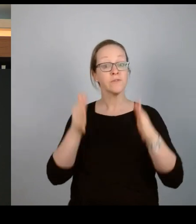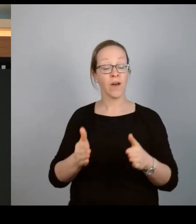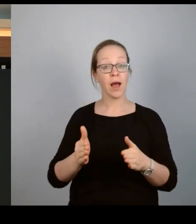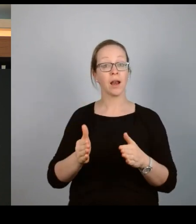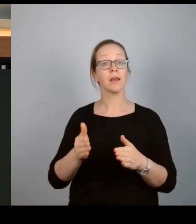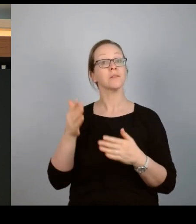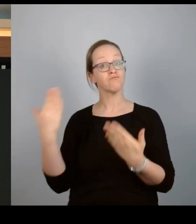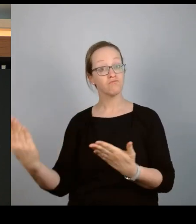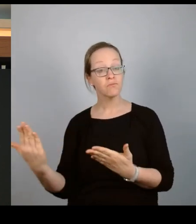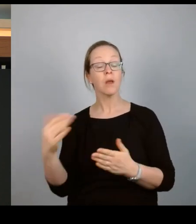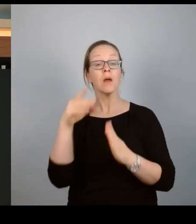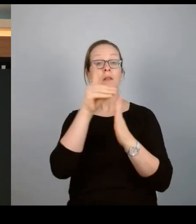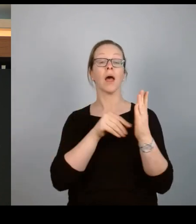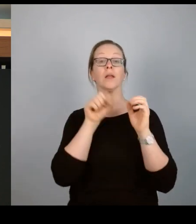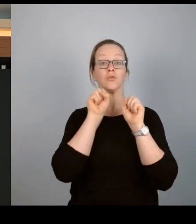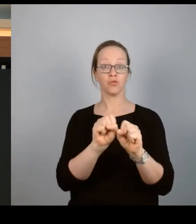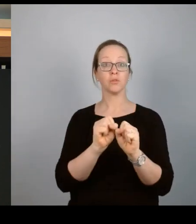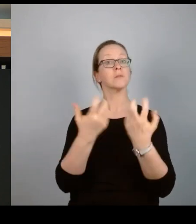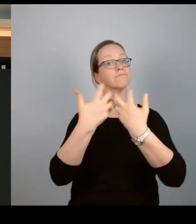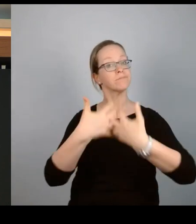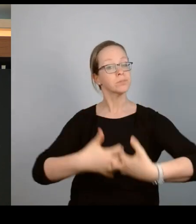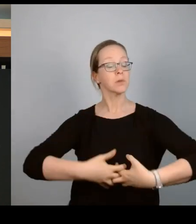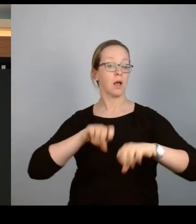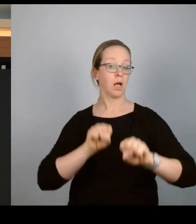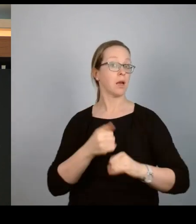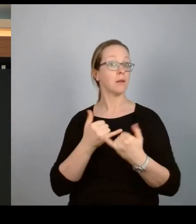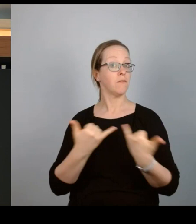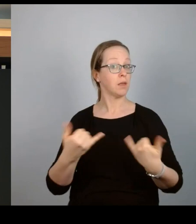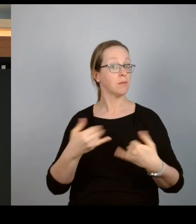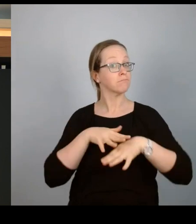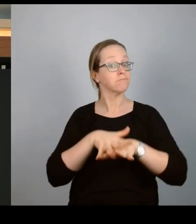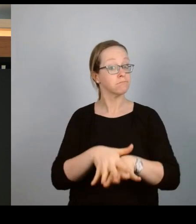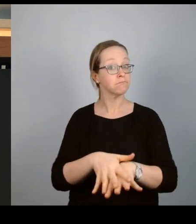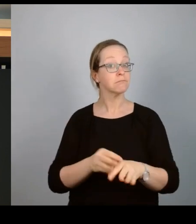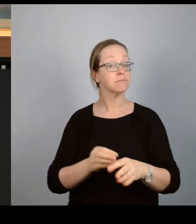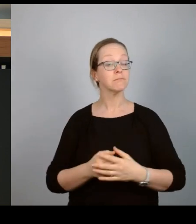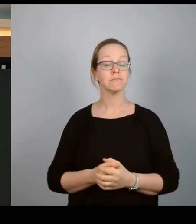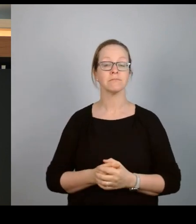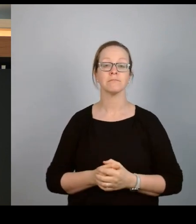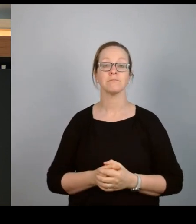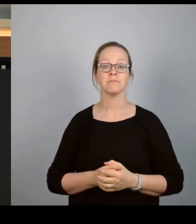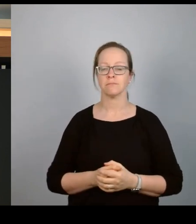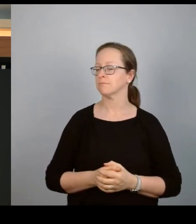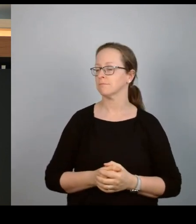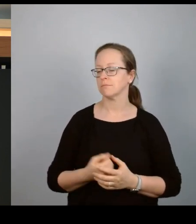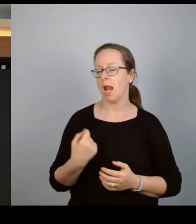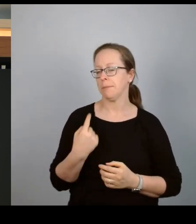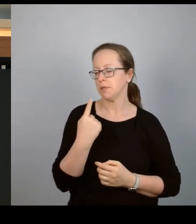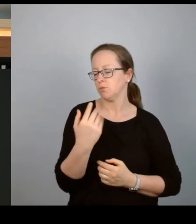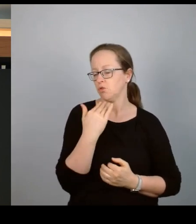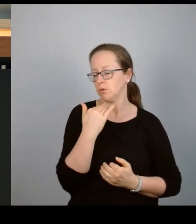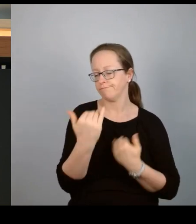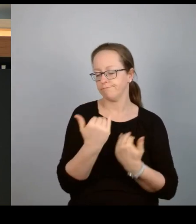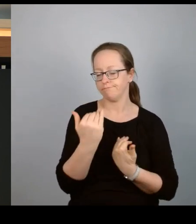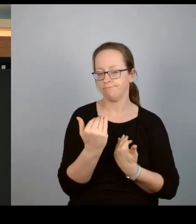Aufgaben verteilt um die Aufgabe Auftrags-Daten vereinbaren Bearbeitung der Krankenhäuser. Was für ein schönes Wort.